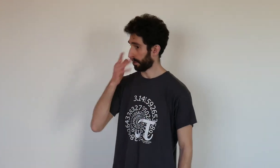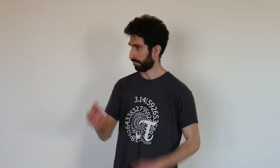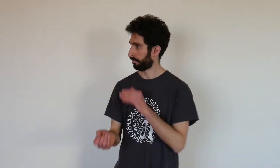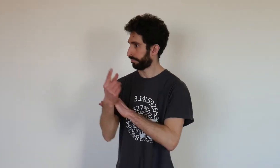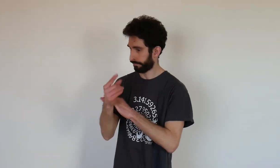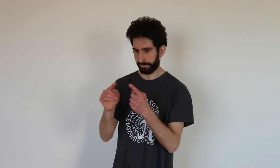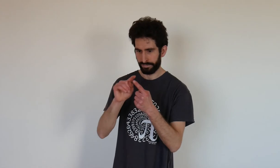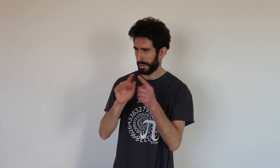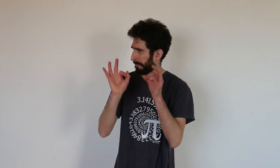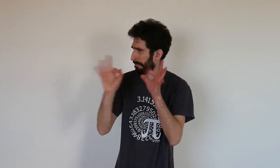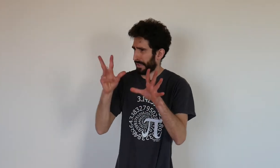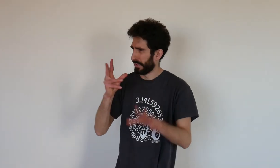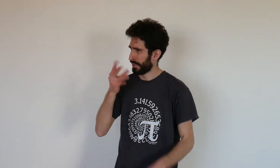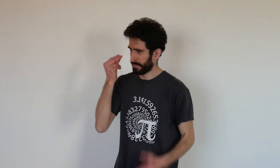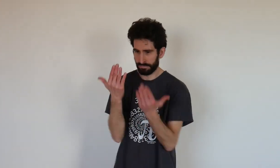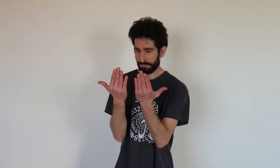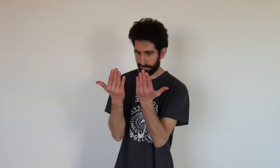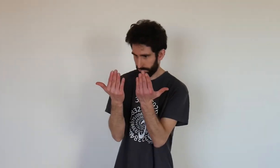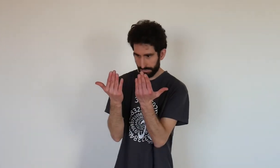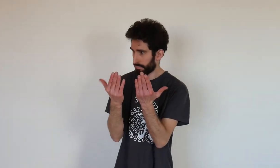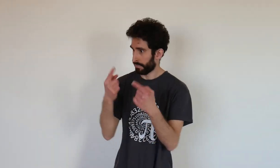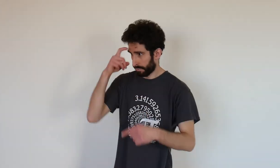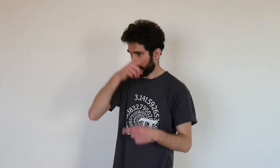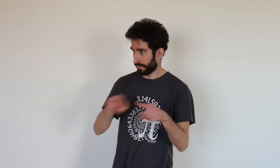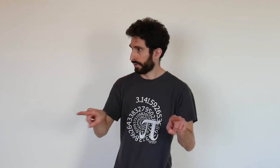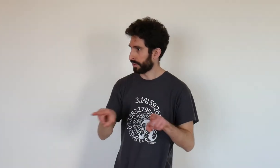et même le koala ! Ses empreintes sont très "humaines". C'est difficile de les différencier.